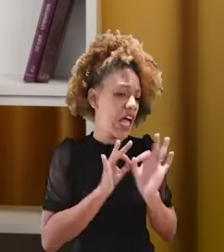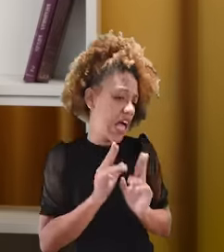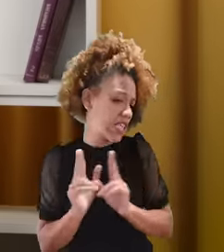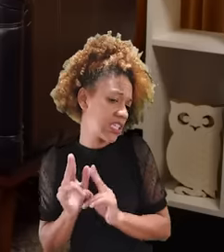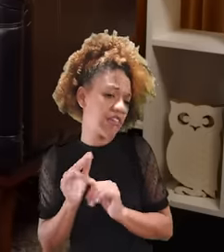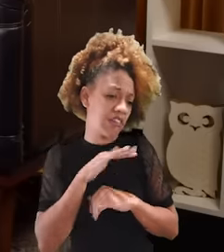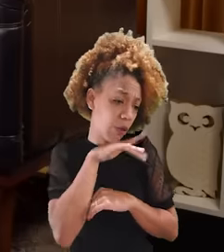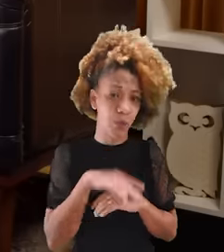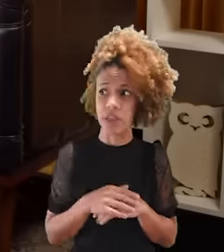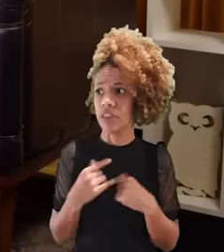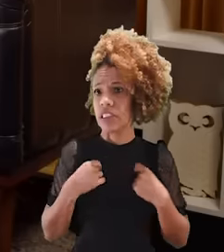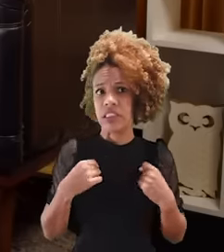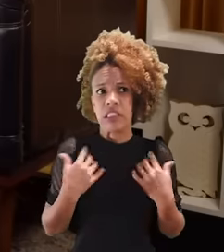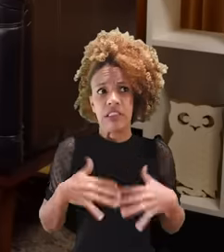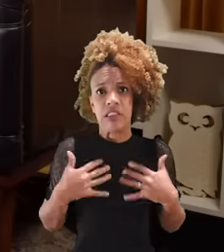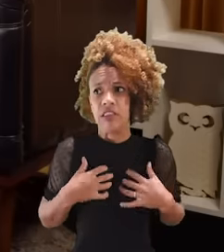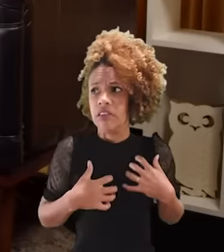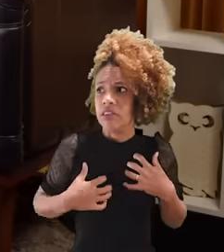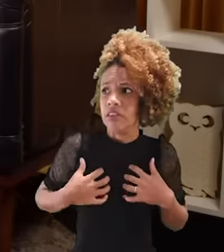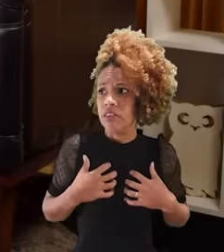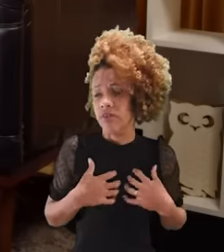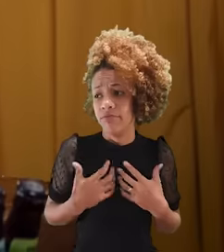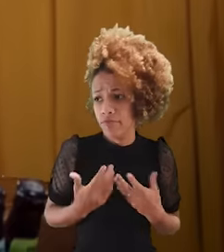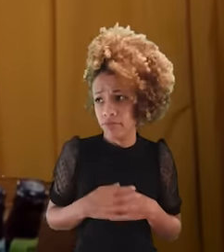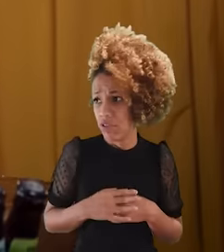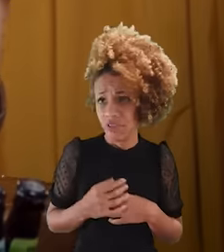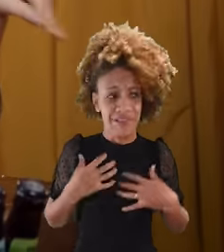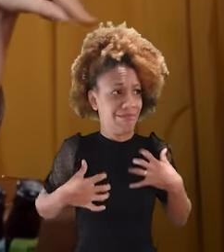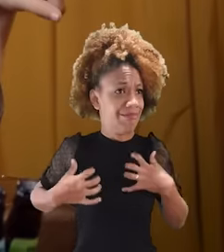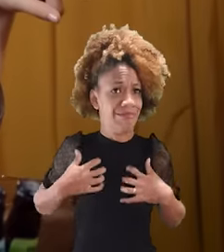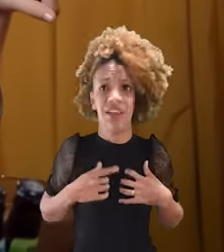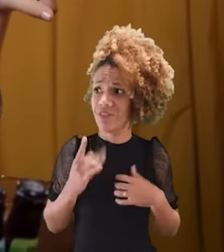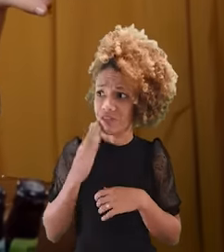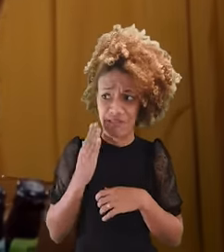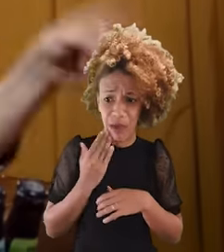você tá em carne viva é né então você tá em carne viva você sabe que tá em carne viva você sabe que